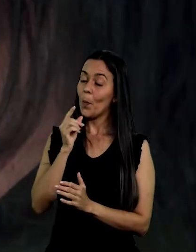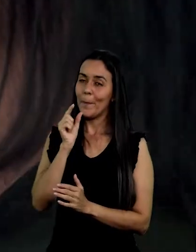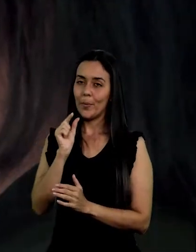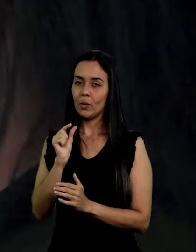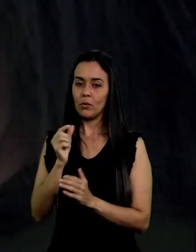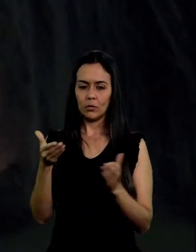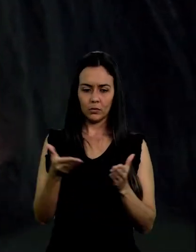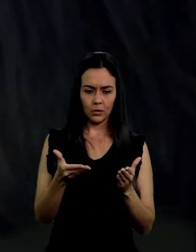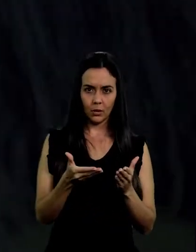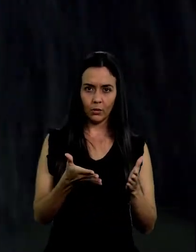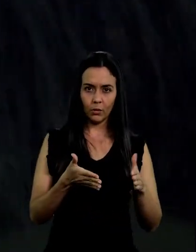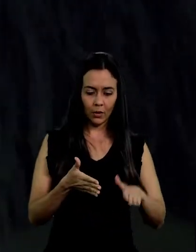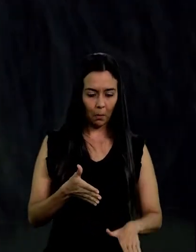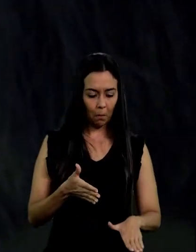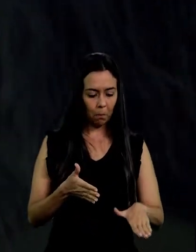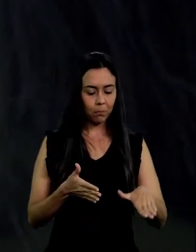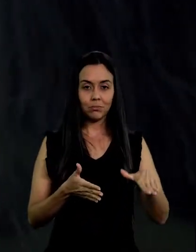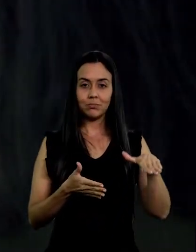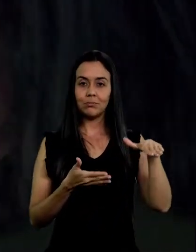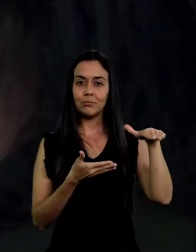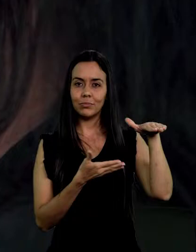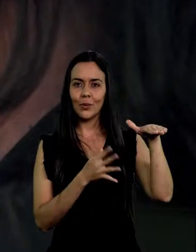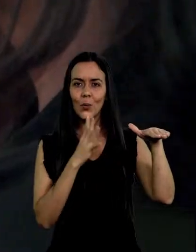E isso, para mim, faz muito sentido. Na pandemia,